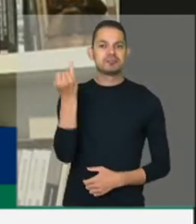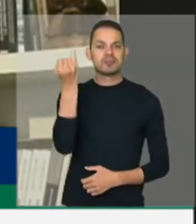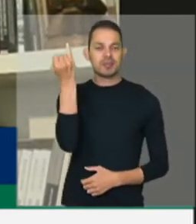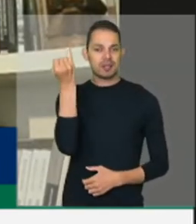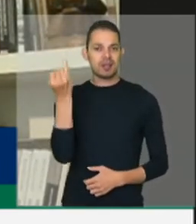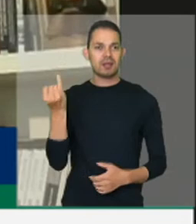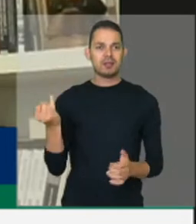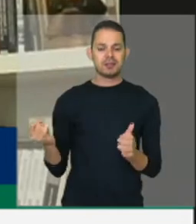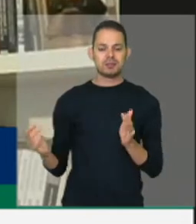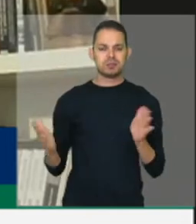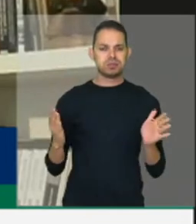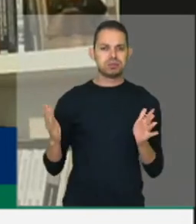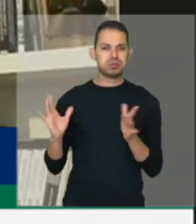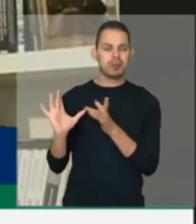MEIO A GRANDE, A MAIOR